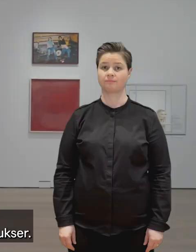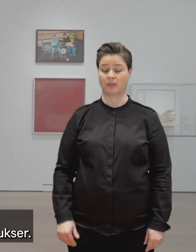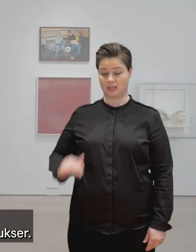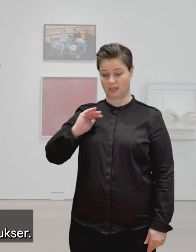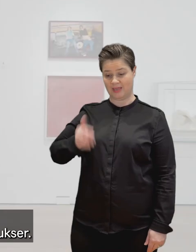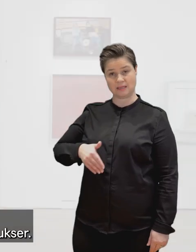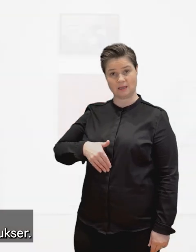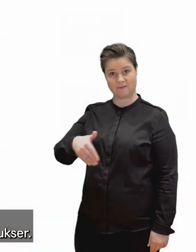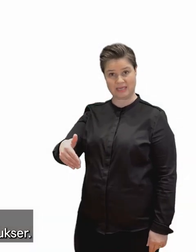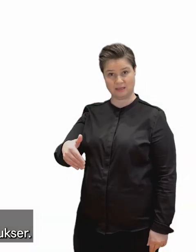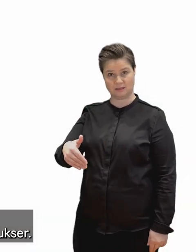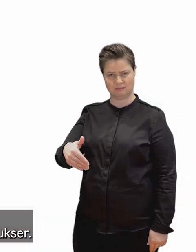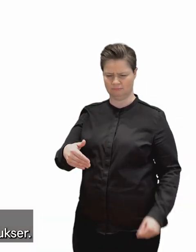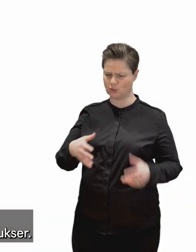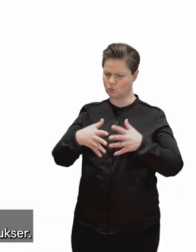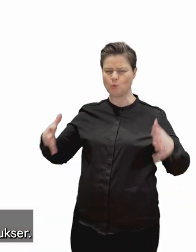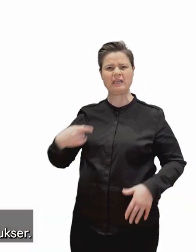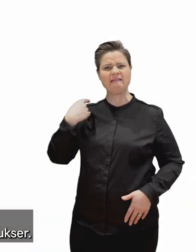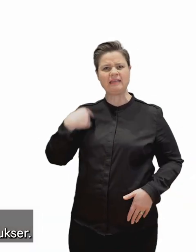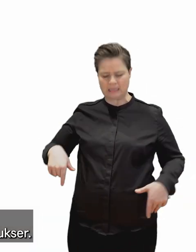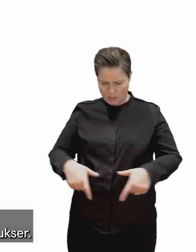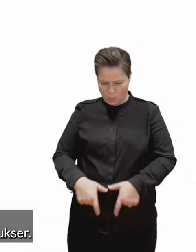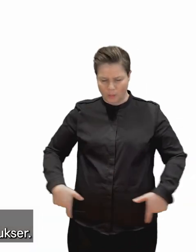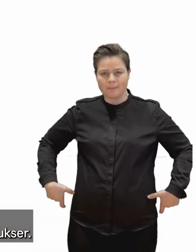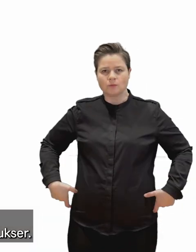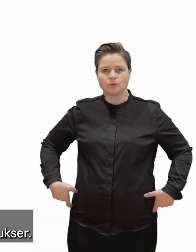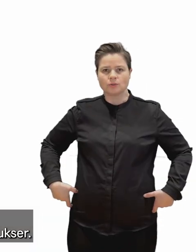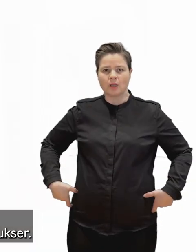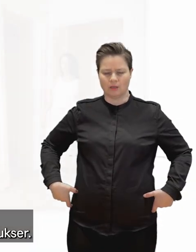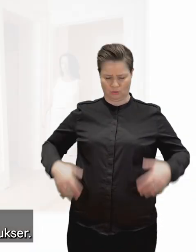En gravid kvinne i kjempestore, hvite underbukser.